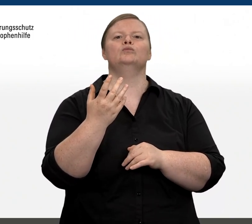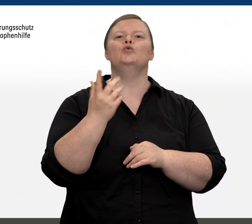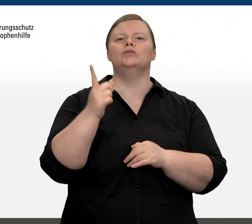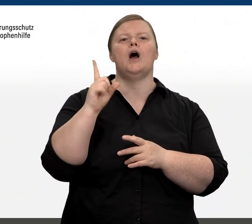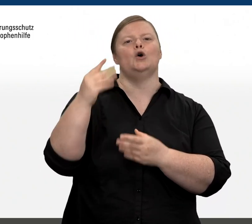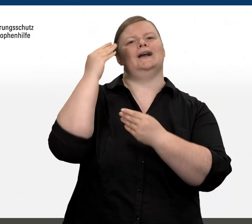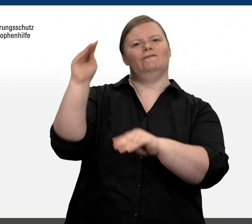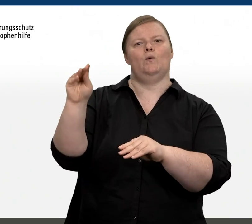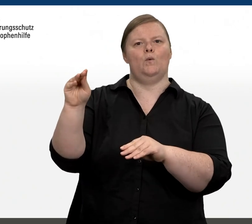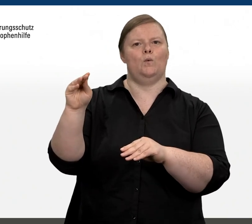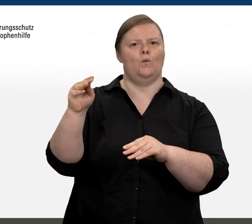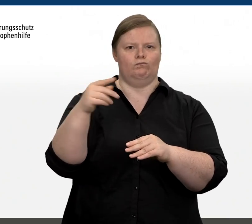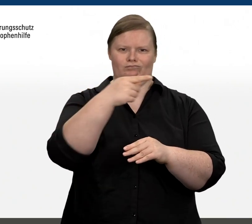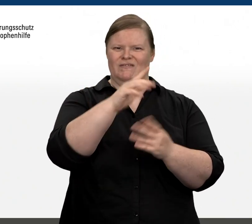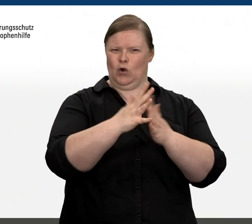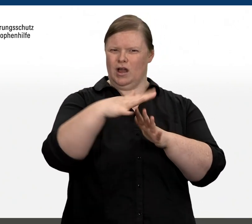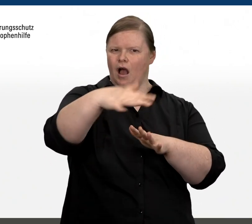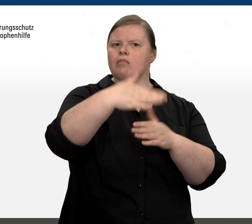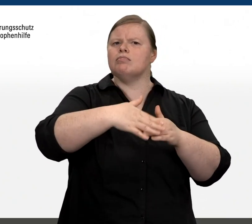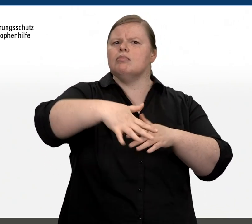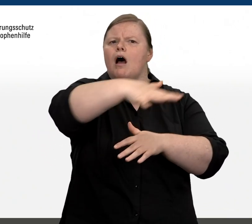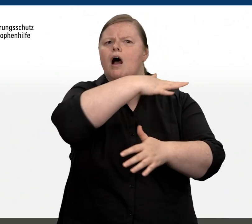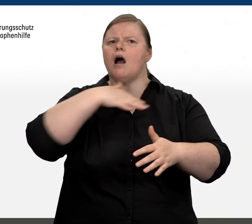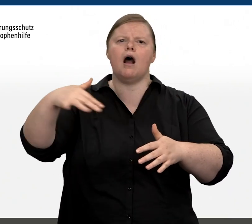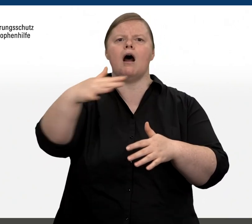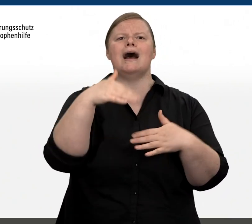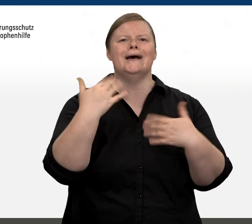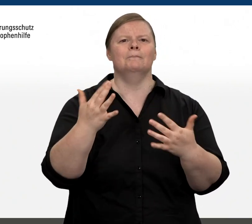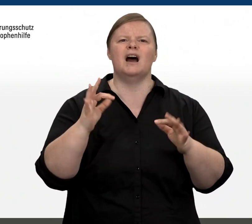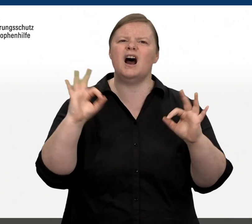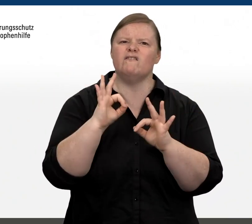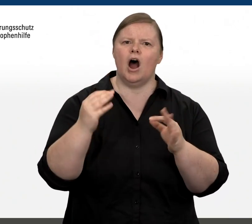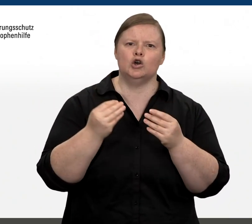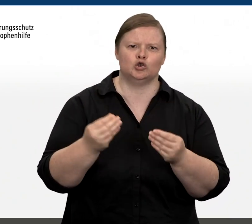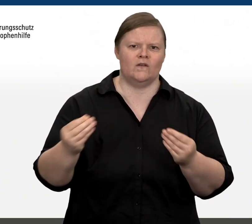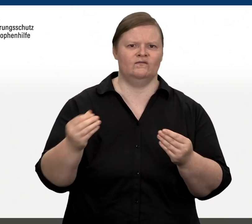ob Gefahrenstoffe in der Nähe sind,